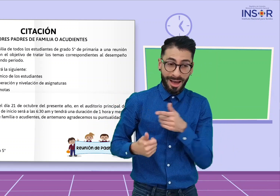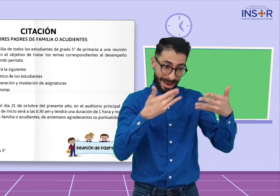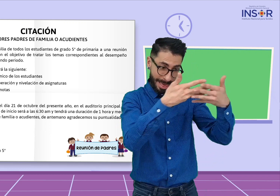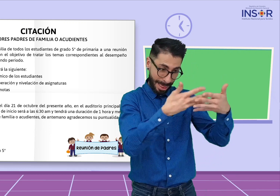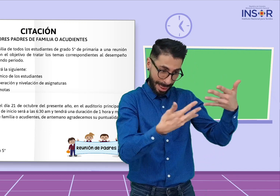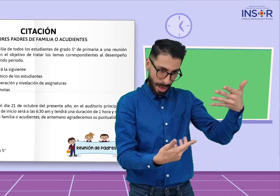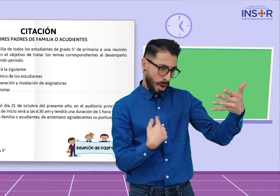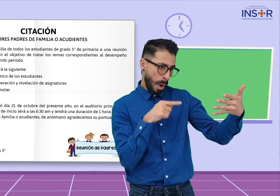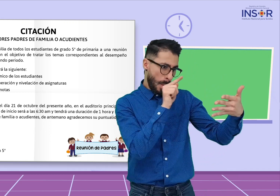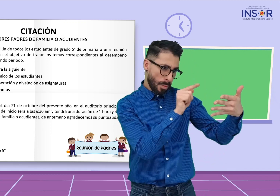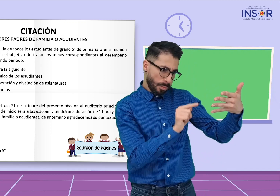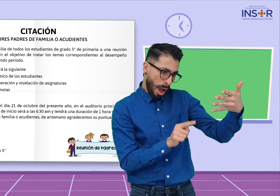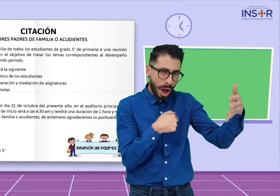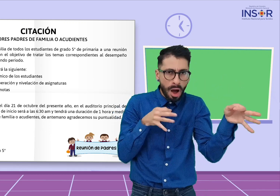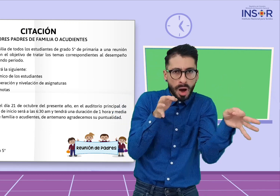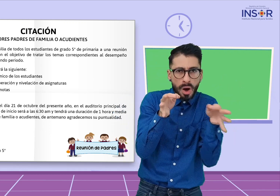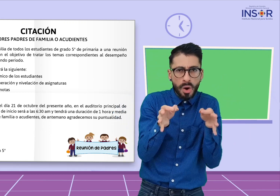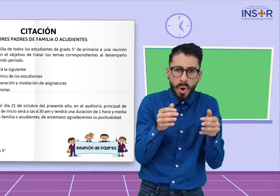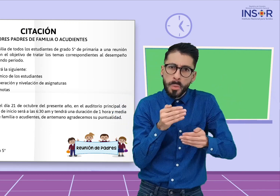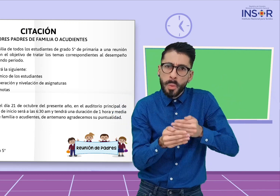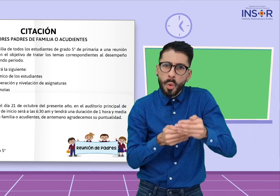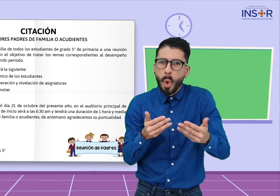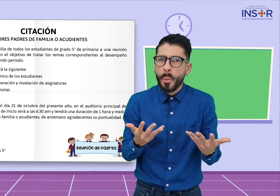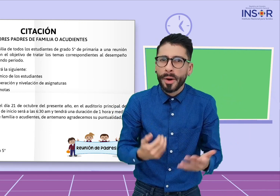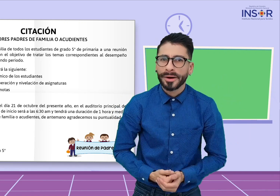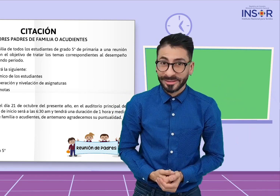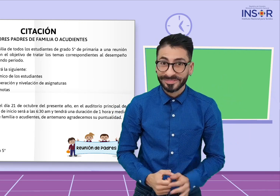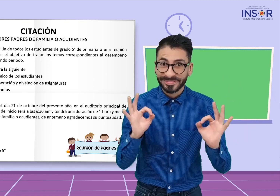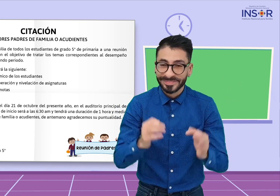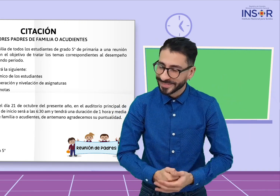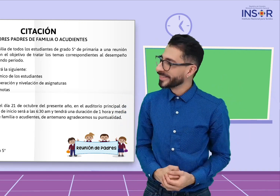Les voy a explicar cada una de las partes del texto. ¡Perfecto!